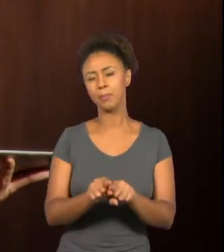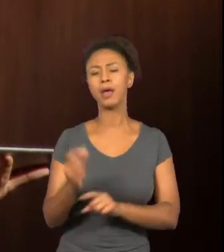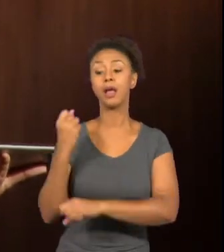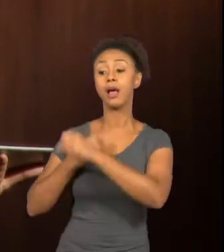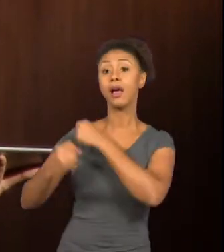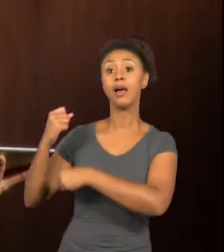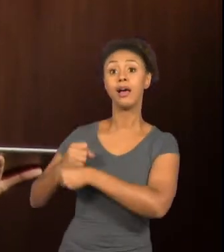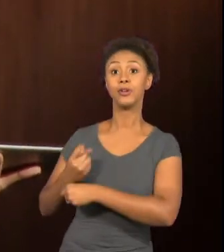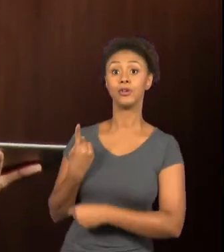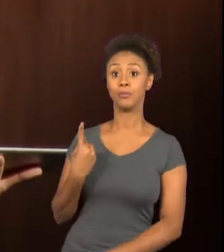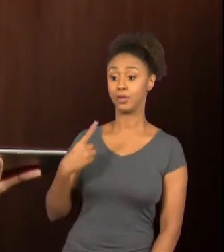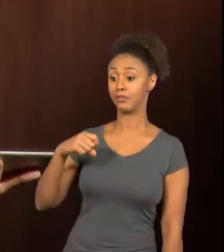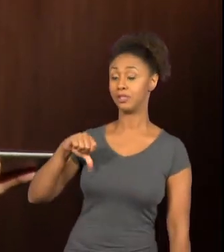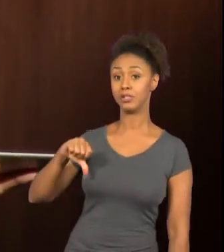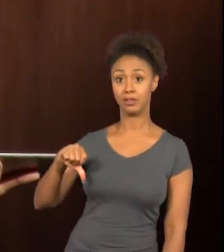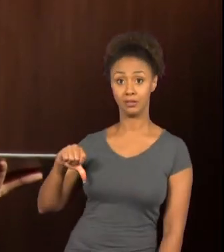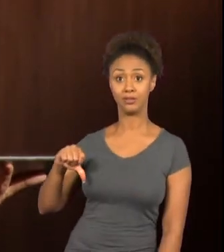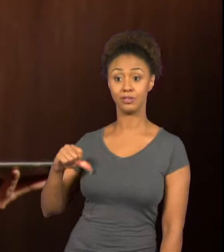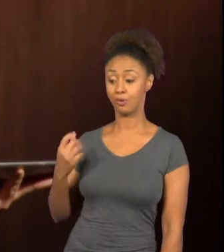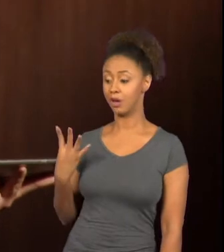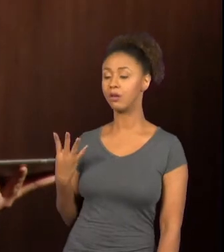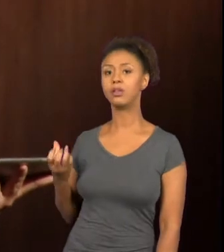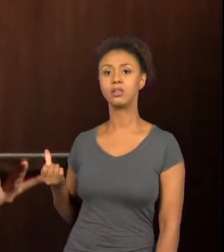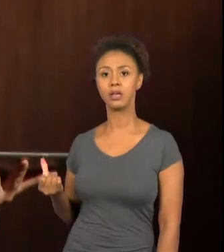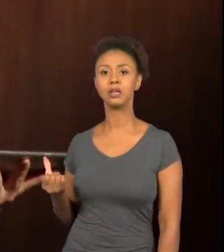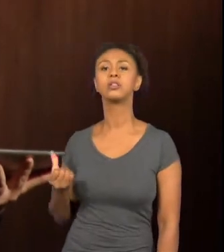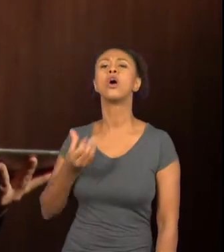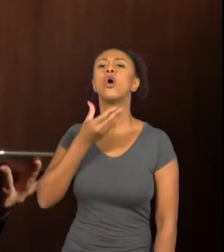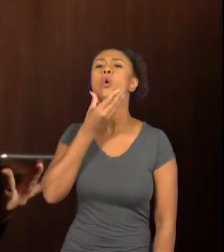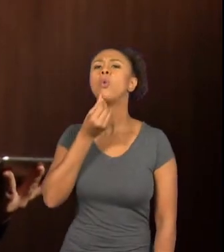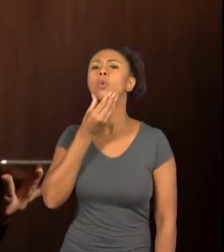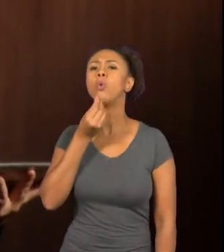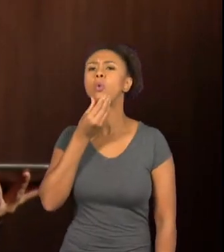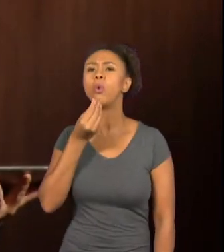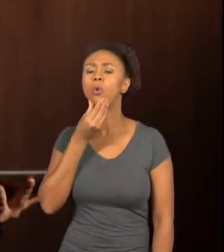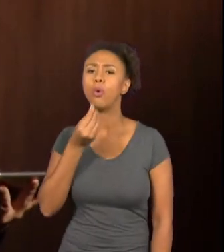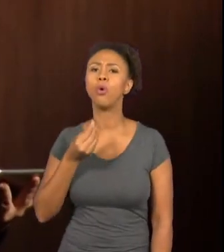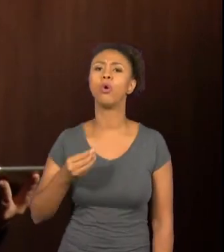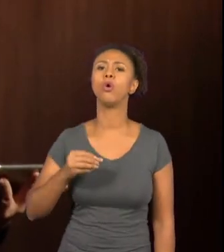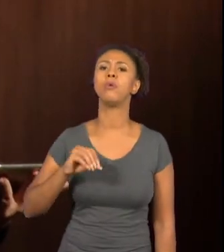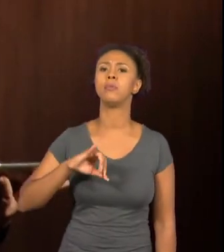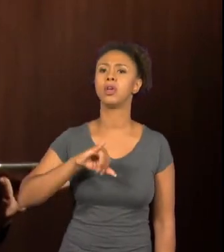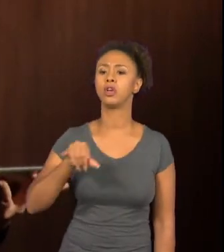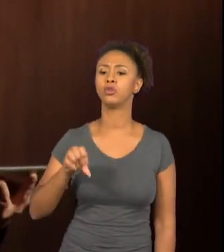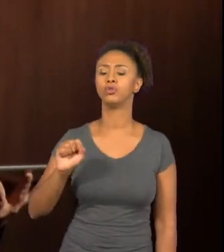"SAGARANA", DE JOÃO GUIMARÃES ROSA, PORQUE É UM AUTOR QUE A GENTE TAMBÉM JÁ TRATOU EM UMA DAS